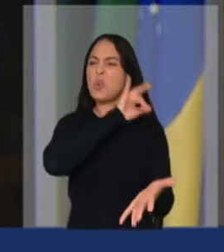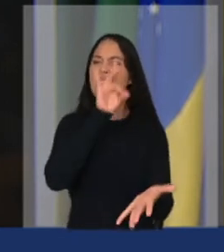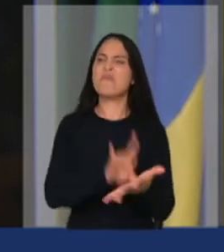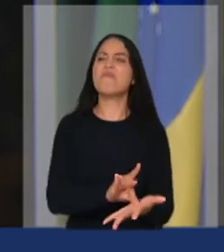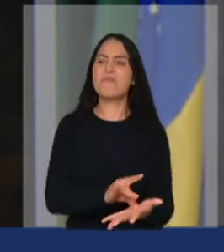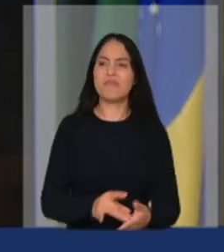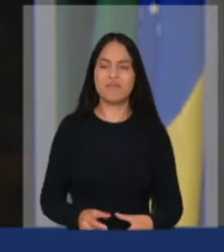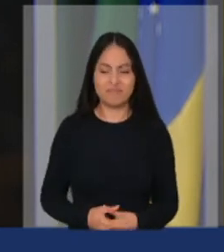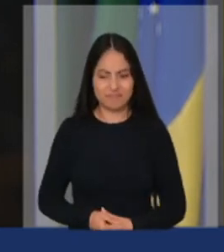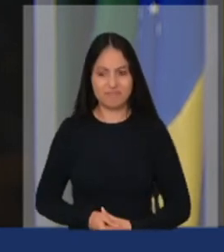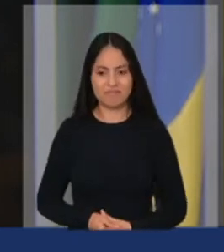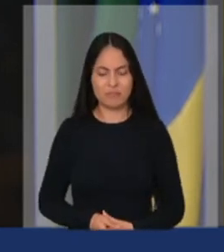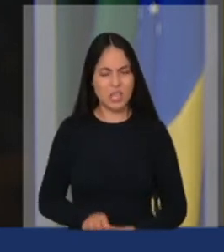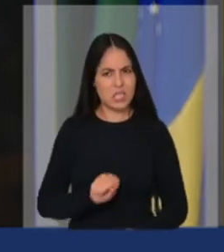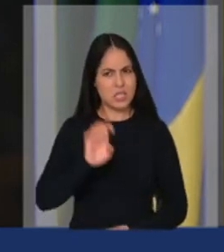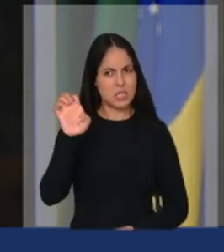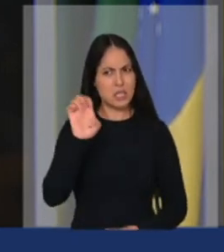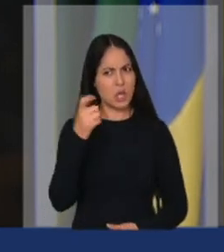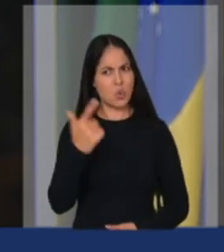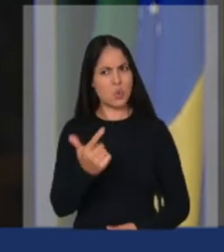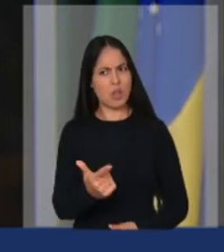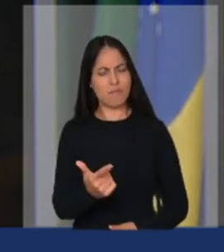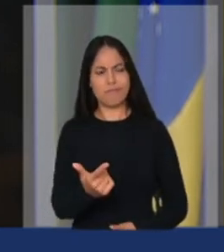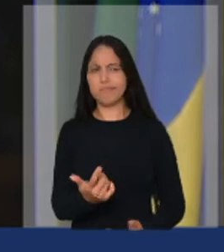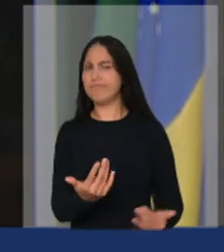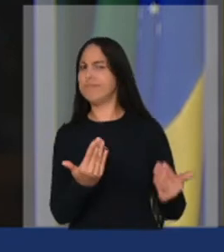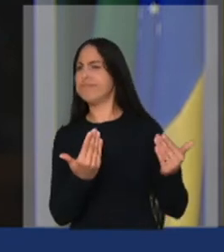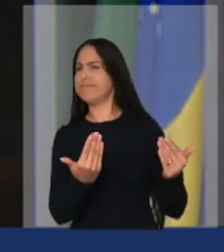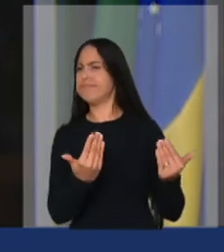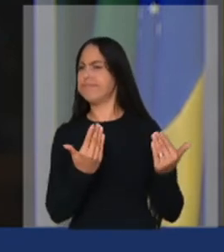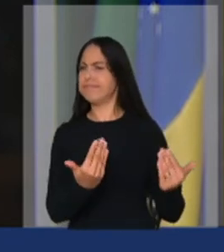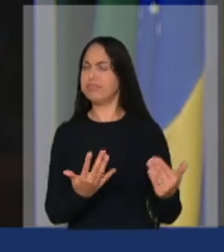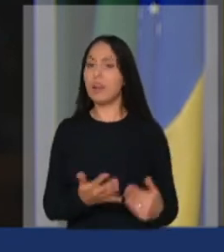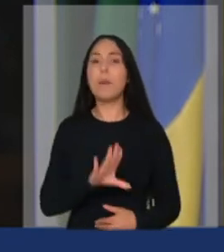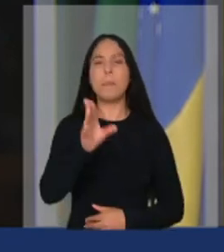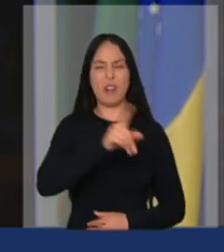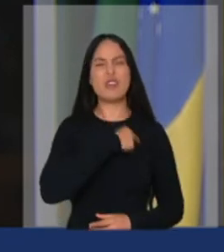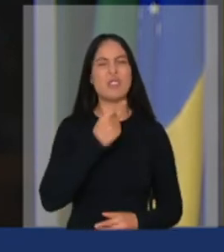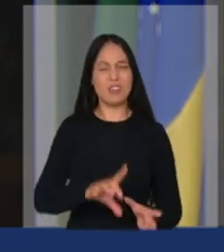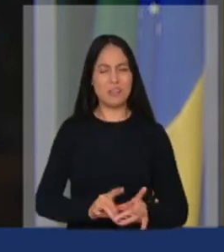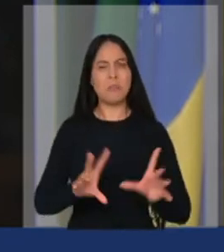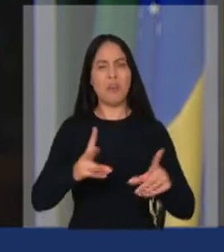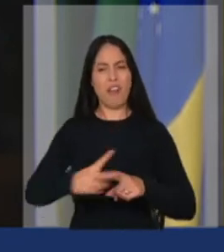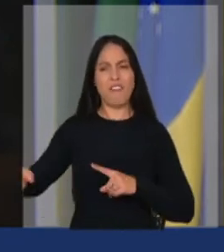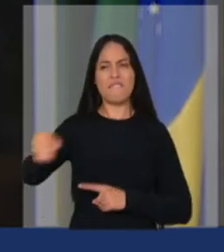DESDE HELDER SALOMÃO ATRAVÀS DO SISTEMA N, SE ENCONTRA NO SISTEMA ENTÃO, CONVIDO A DEPUTADA PERPÉTUA ALMEIDA